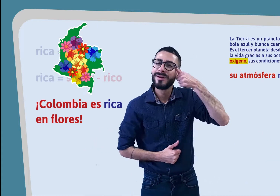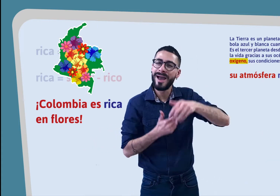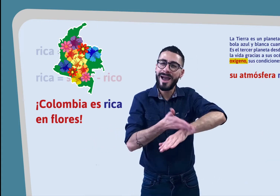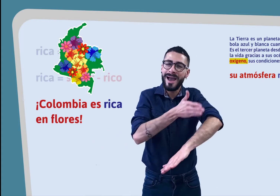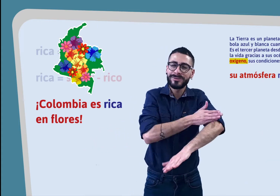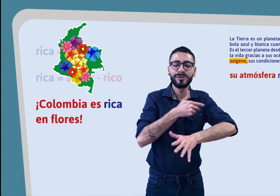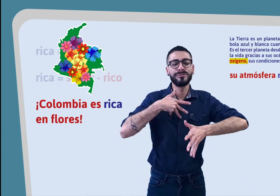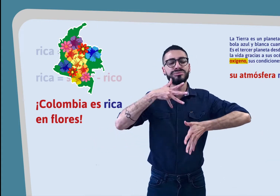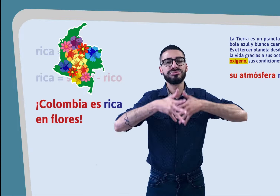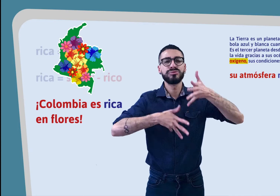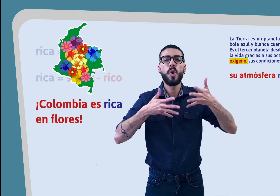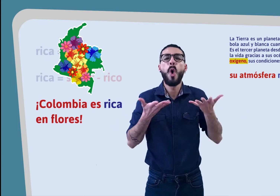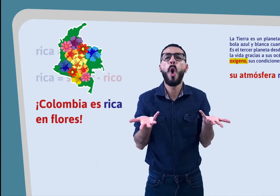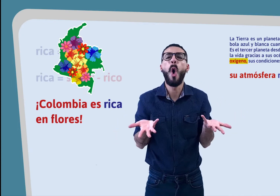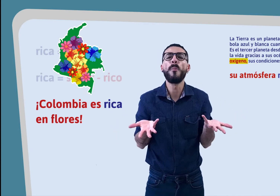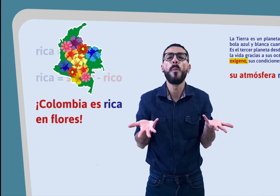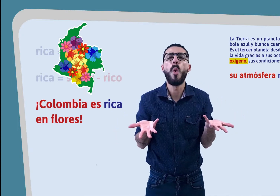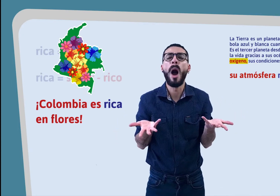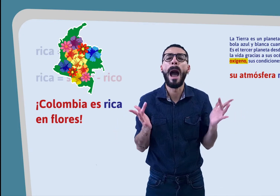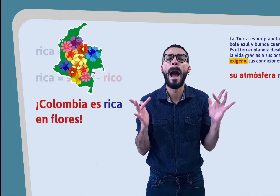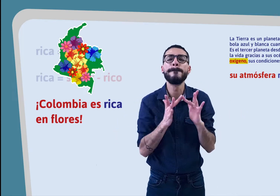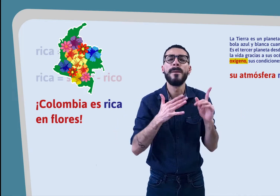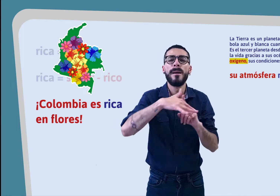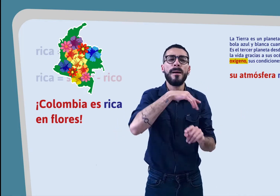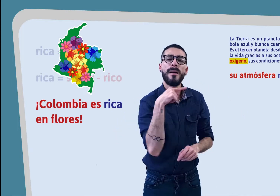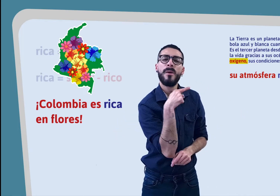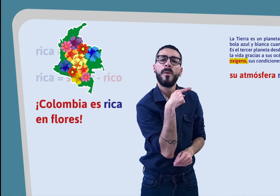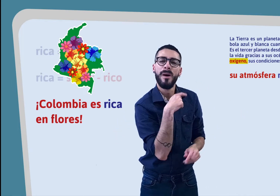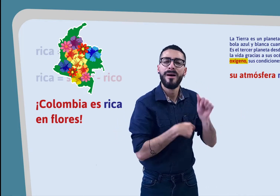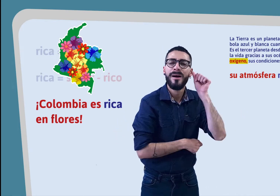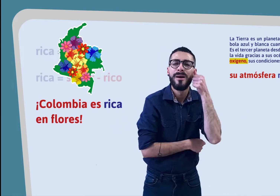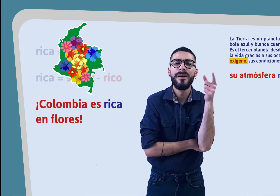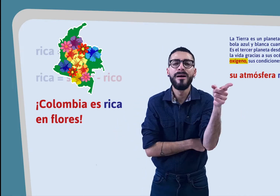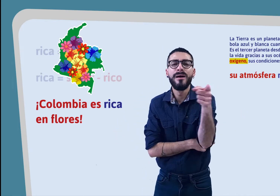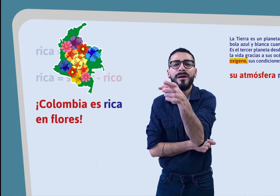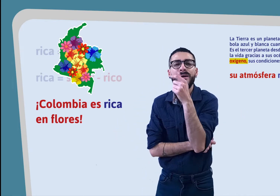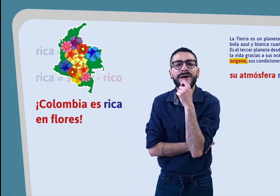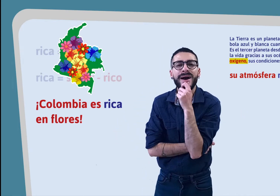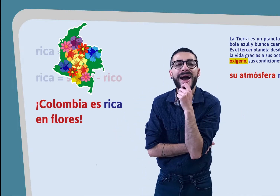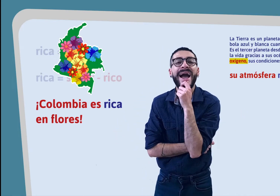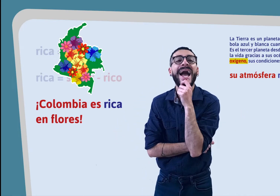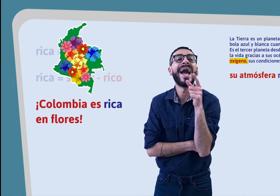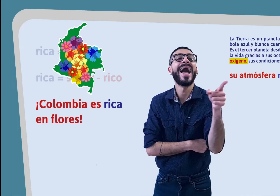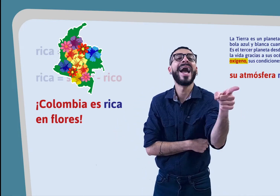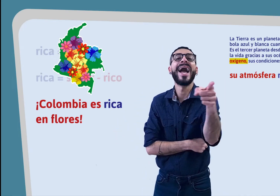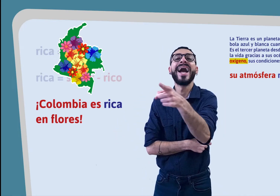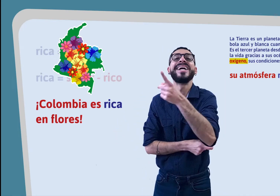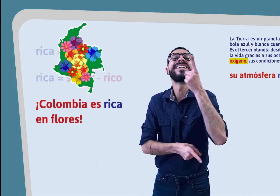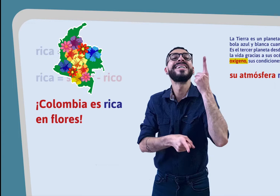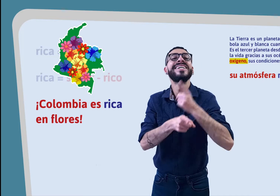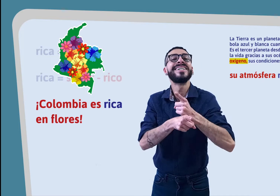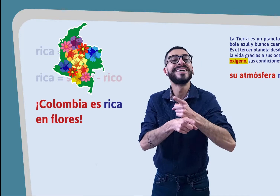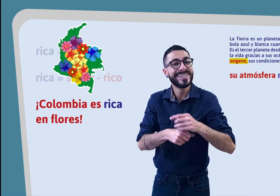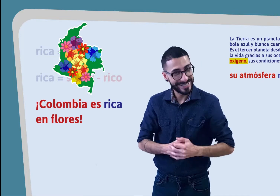Para el texto, ¿recuerdan cómo expresamos esa frase? ¿Recuerdan? Ah, muy bien. Correcto.